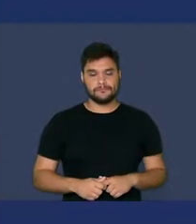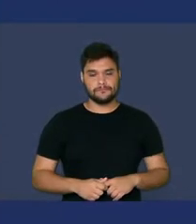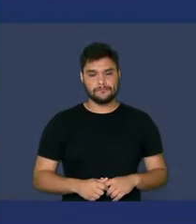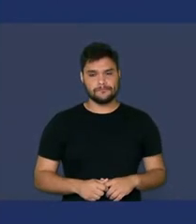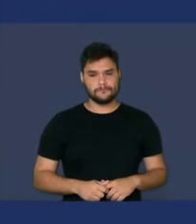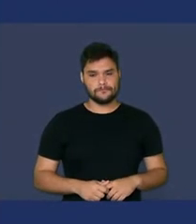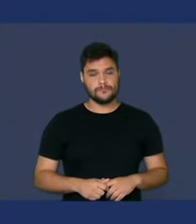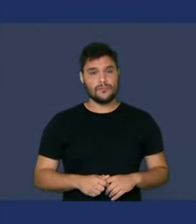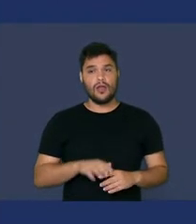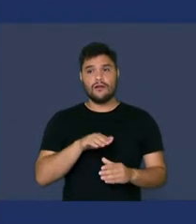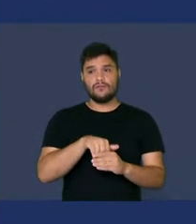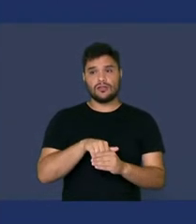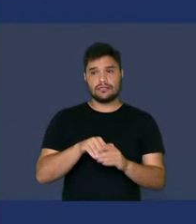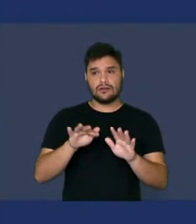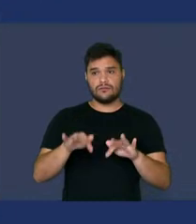NÃO TEM SENTIDO ESSE DESTAQUE